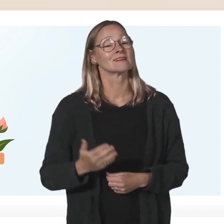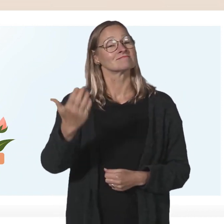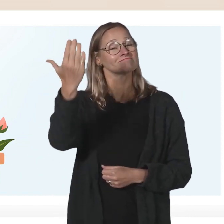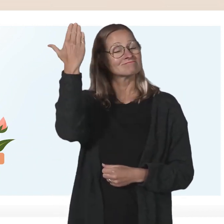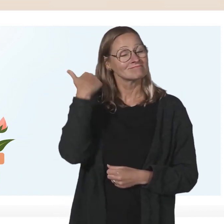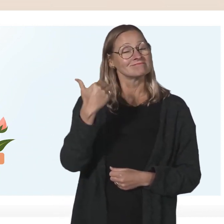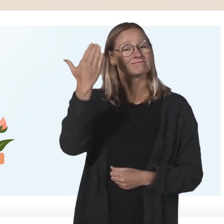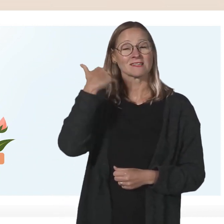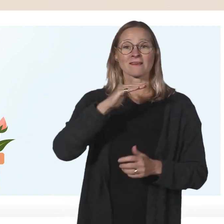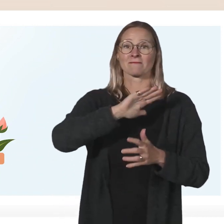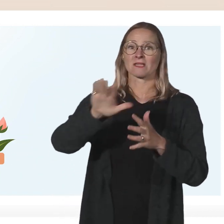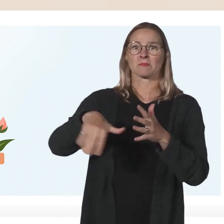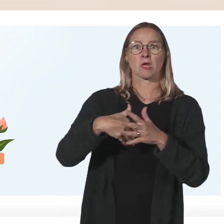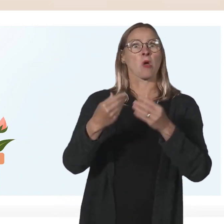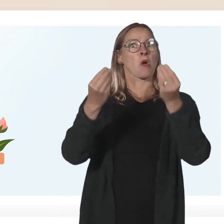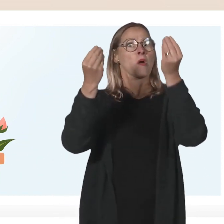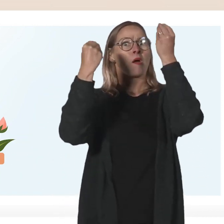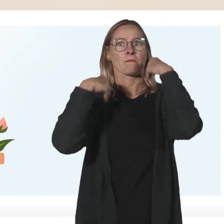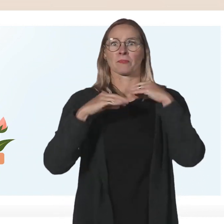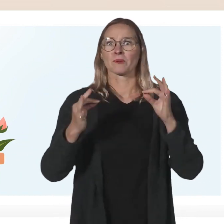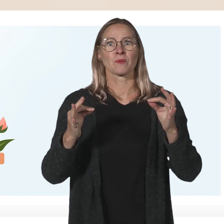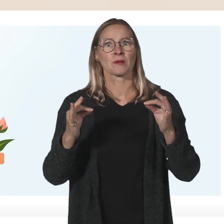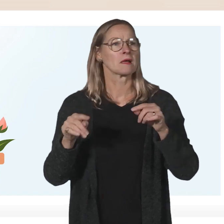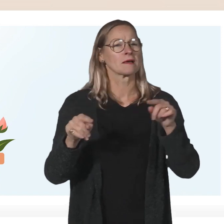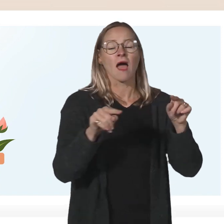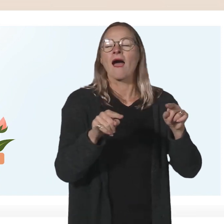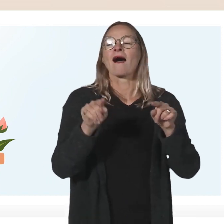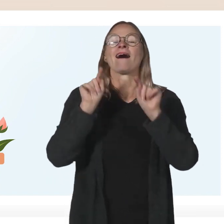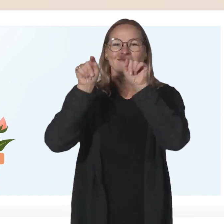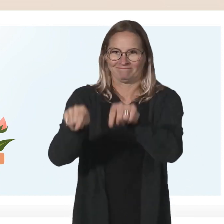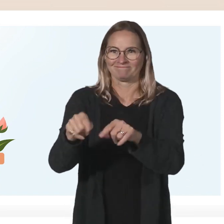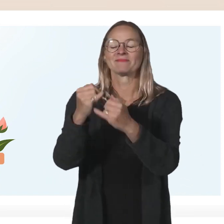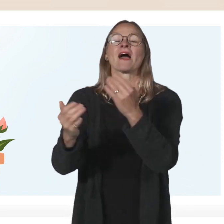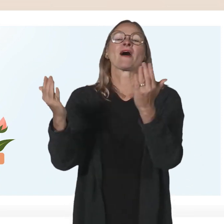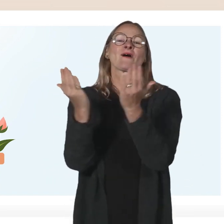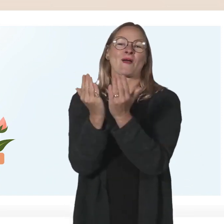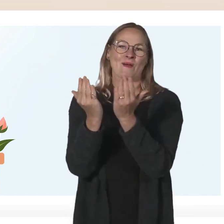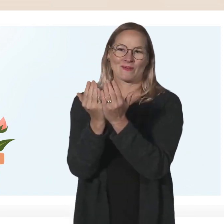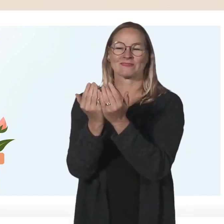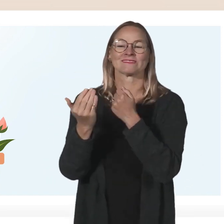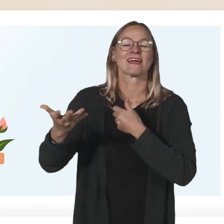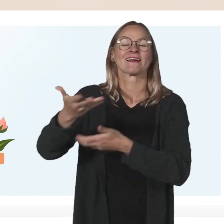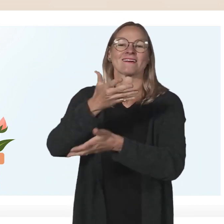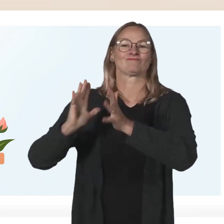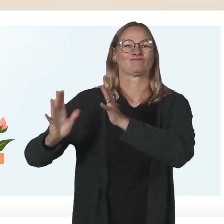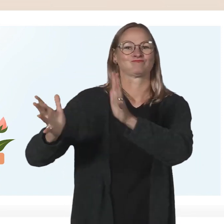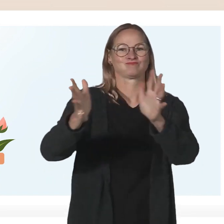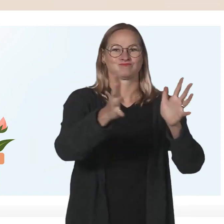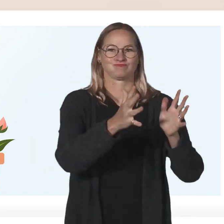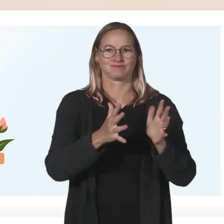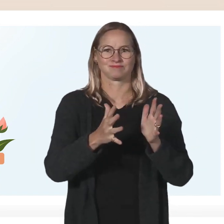Ennen viittomakieli opittiin viimeistään koulussa, -